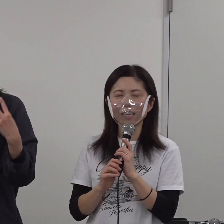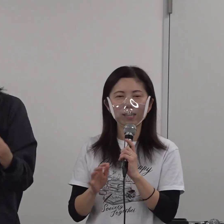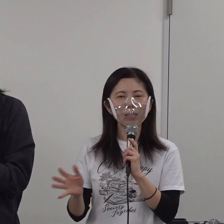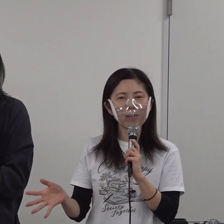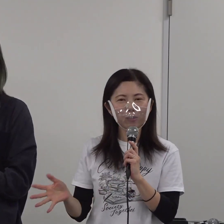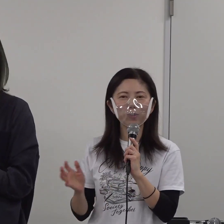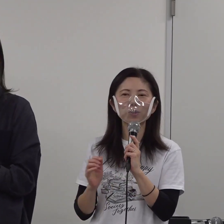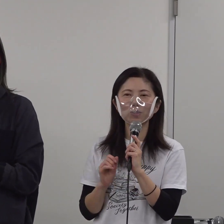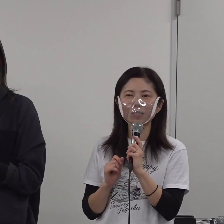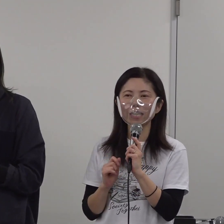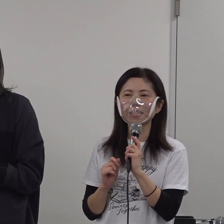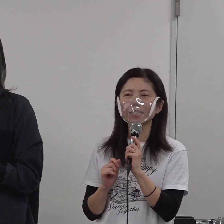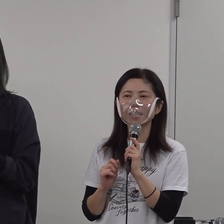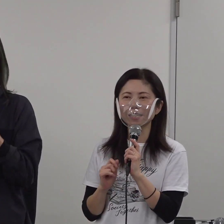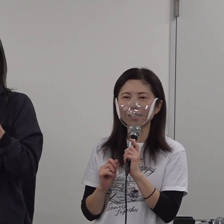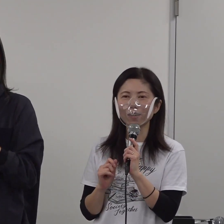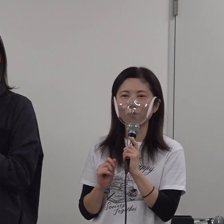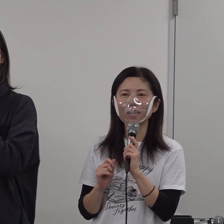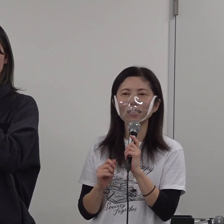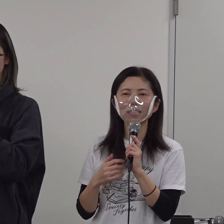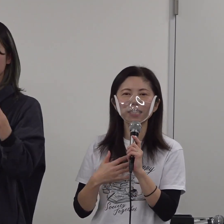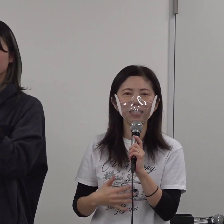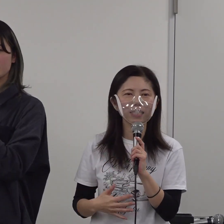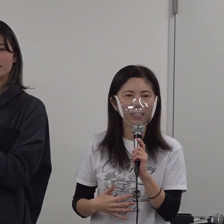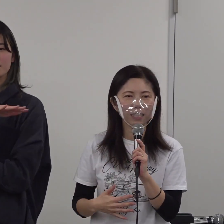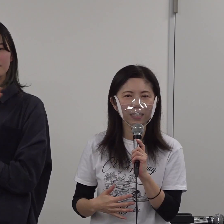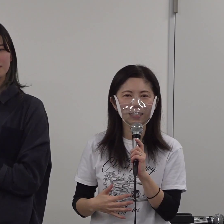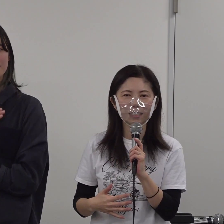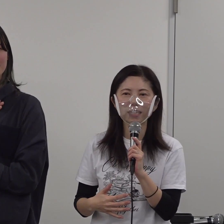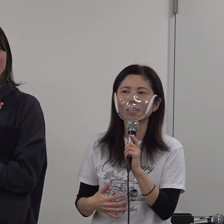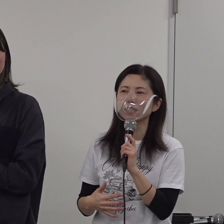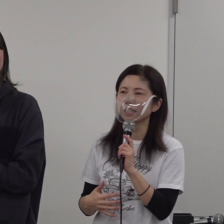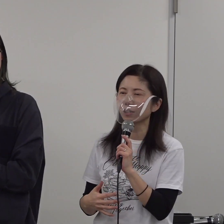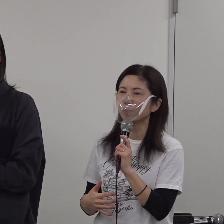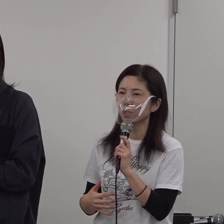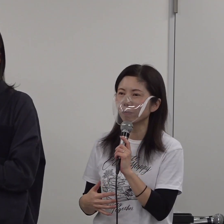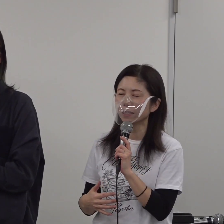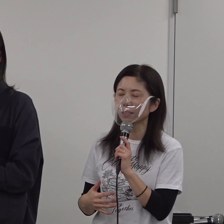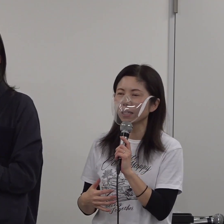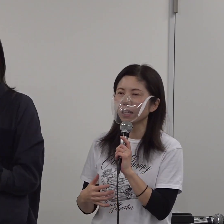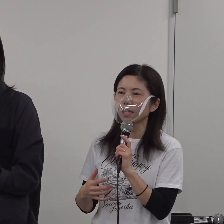今の様子を見ていただいておわかりになっていただけたんじゃないかなと思います